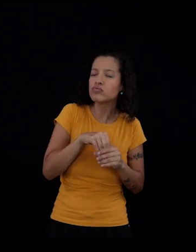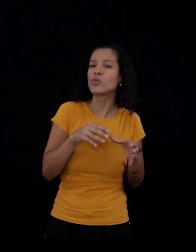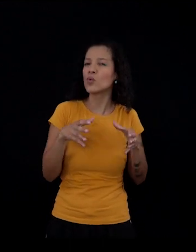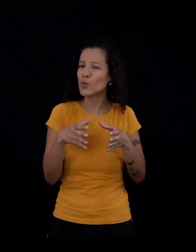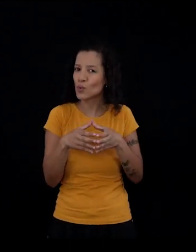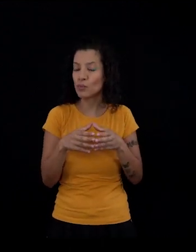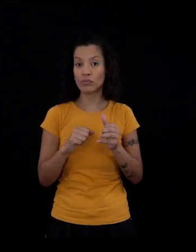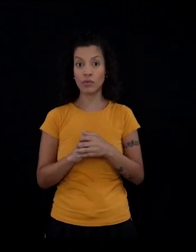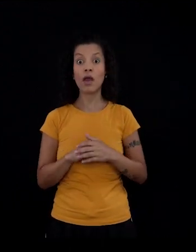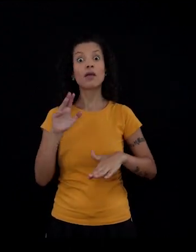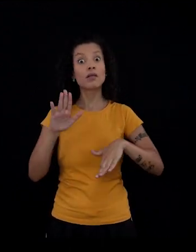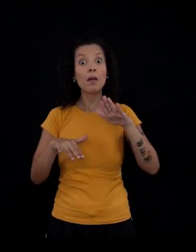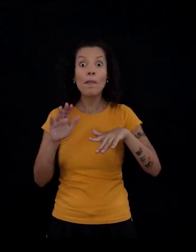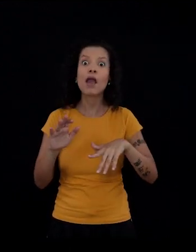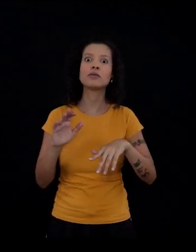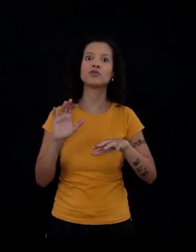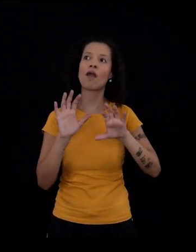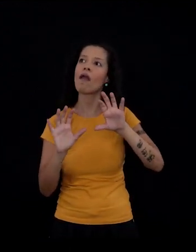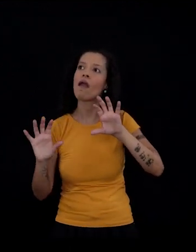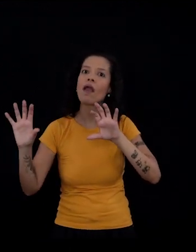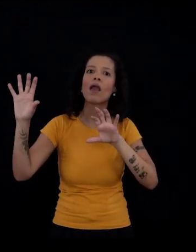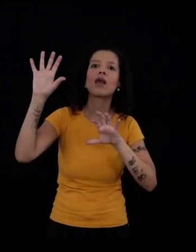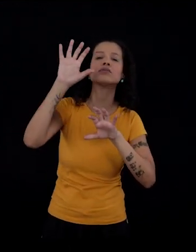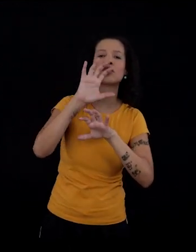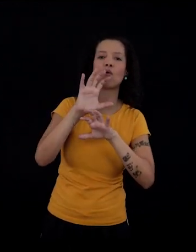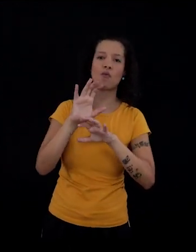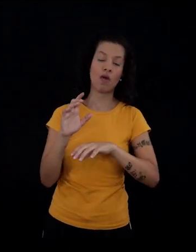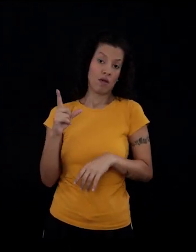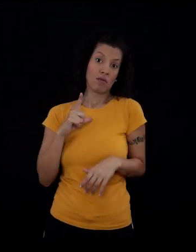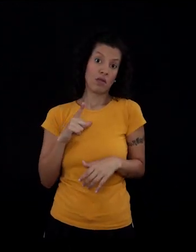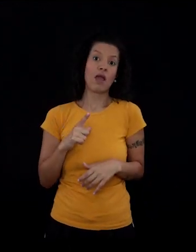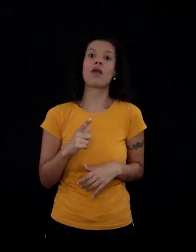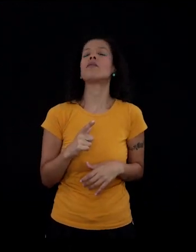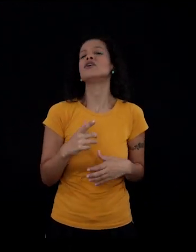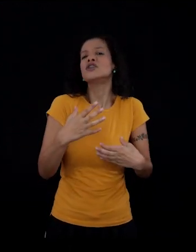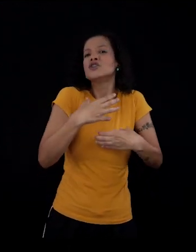Cada região do estado nosso tem um estilo diferente.